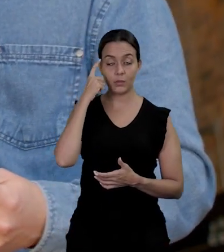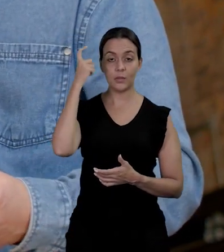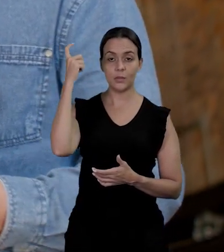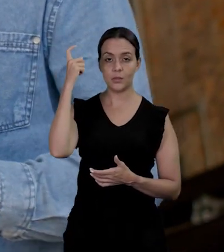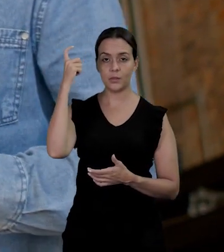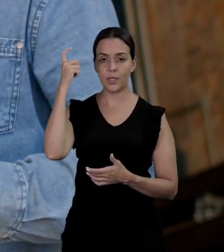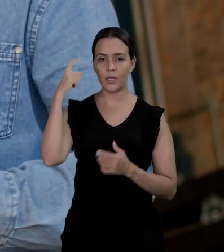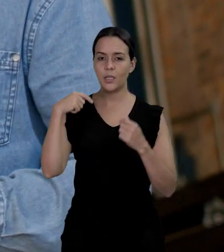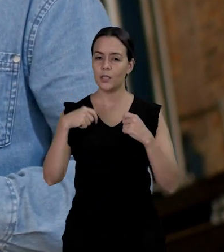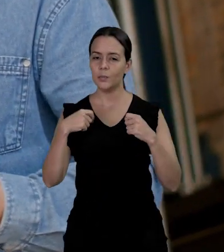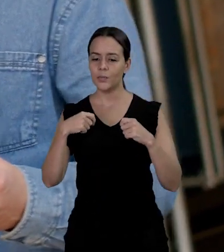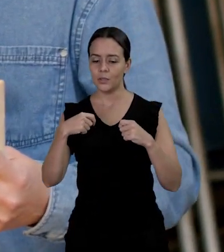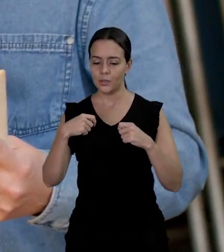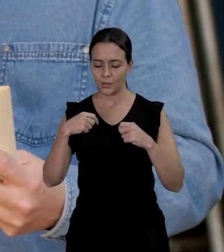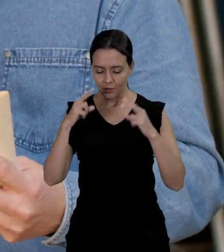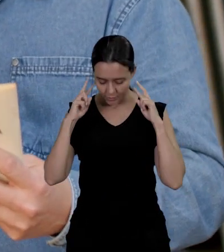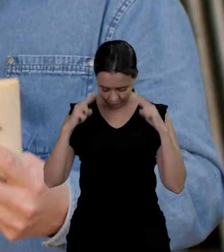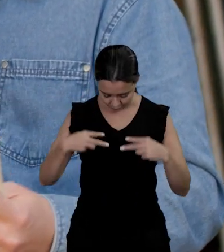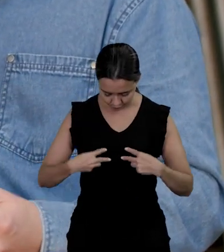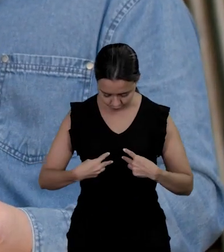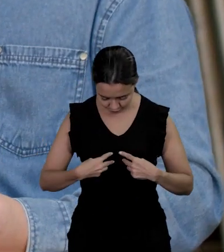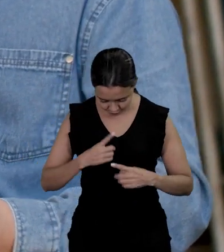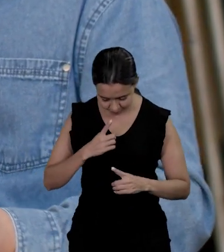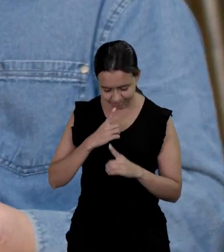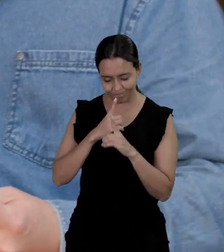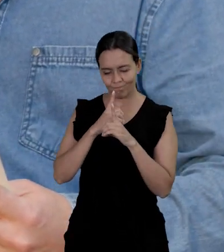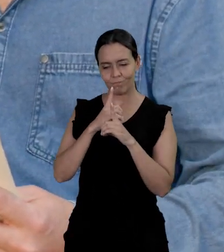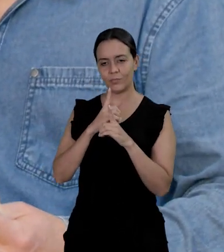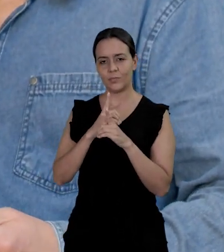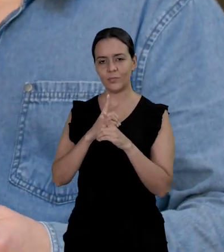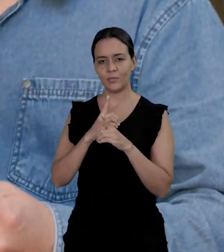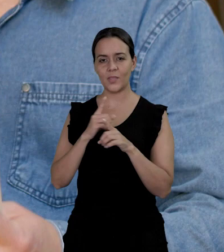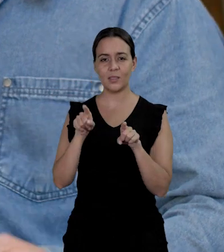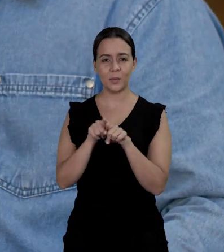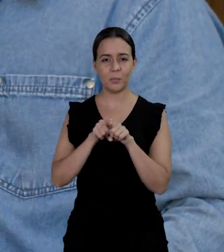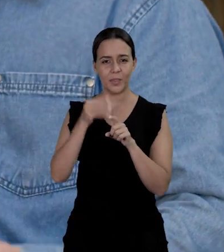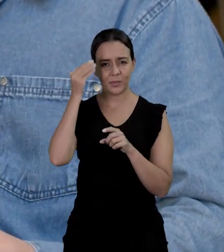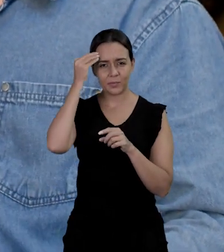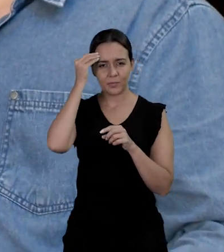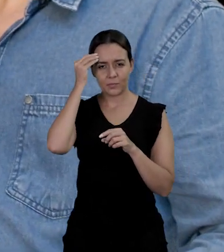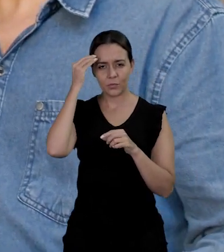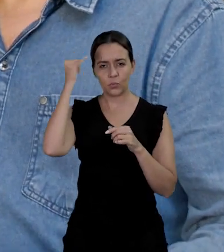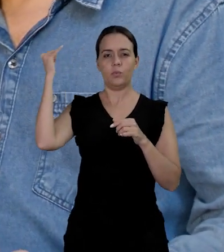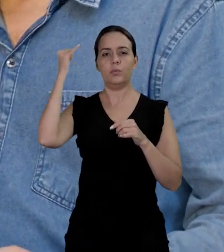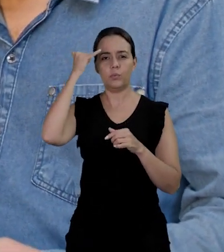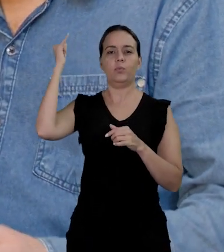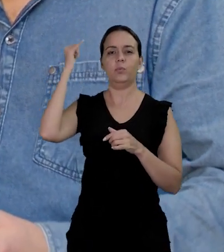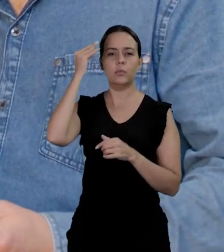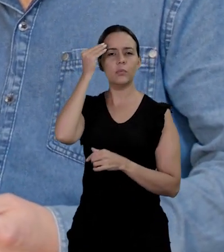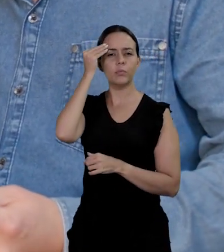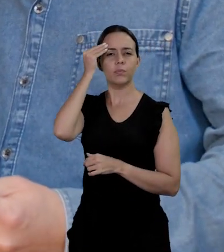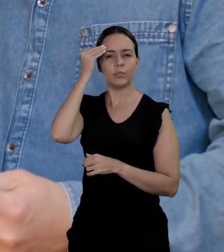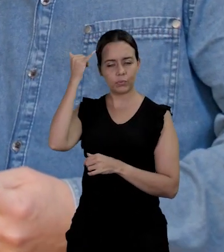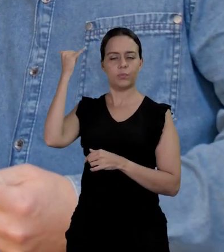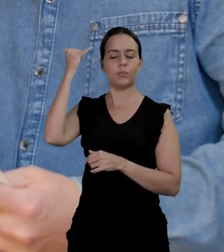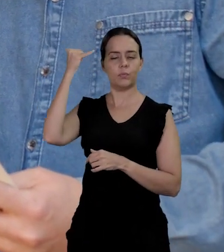na necessidade dele de se reencontrar, frente aos tratamentos de eletrochoque que ele sofria e